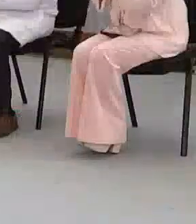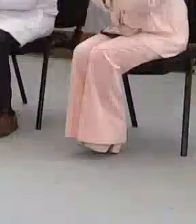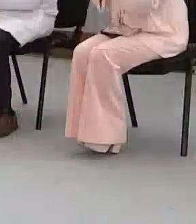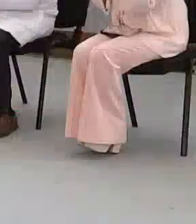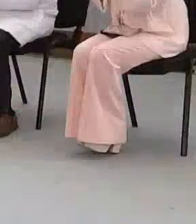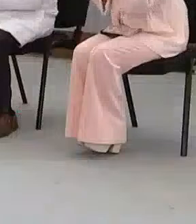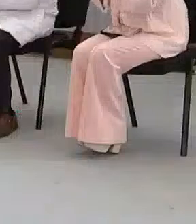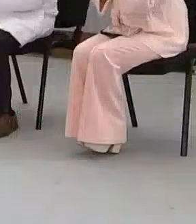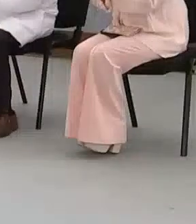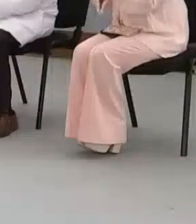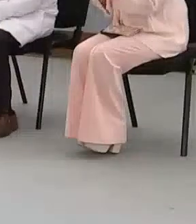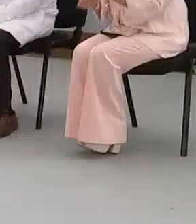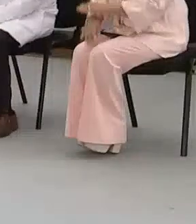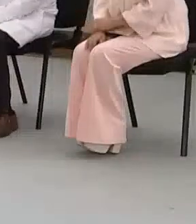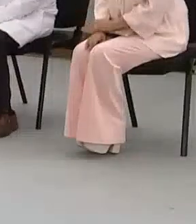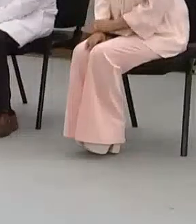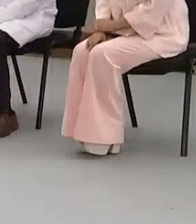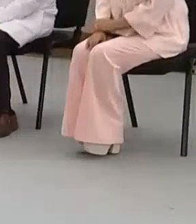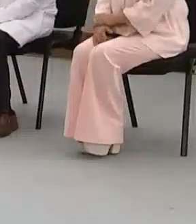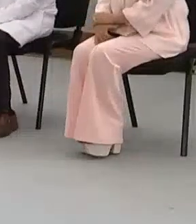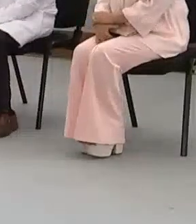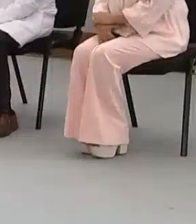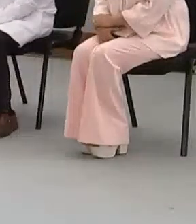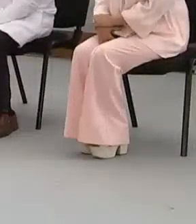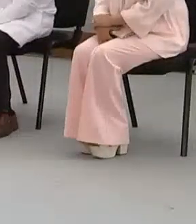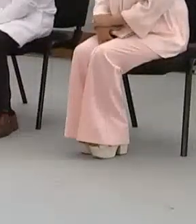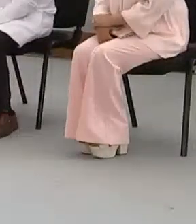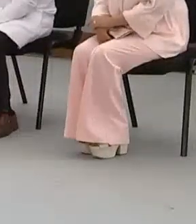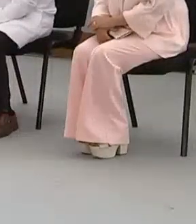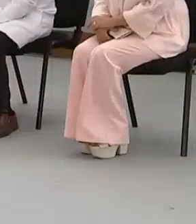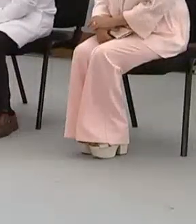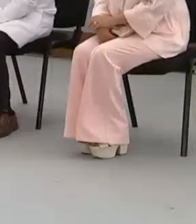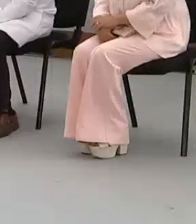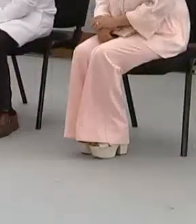la titular de la Unidad de Administración y Finanzas